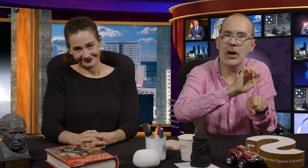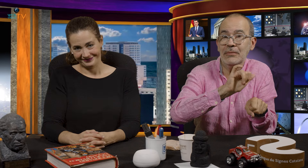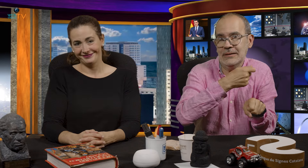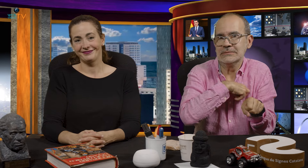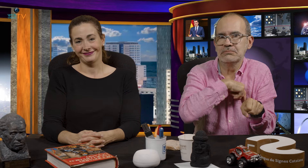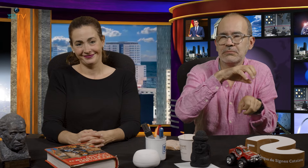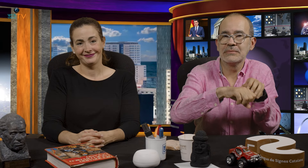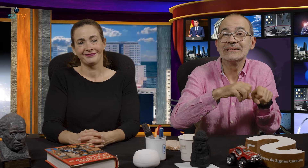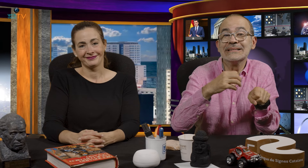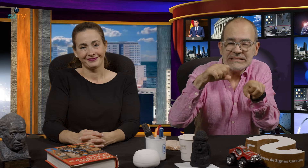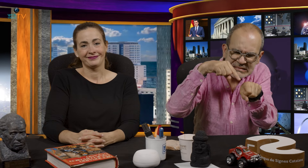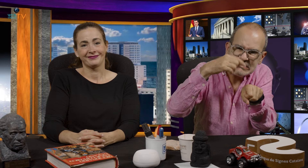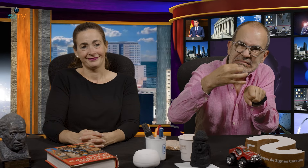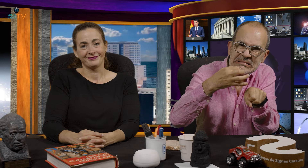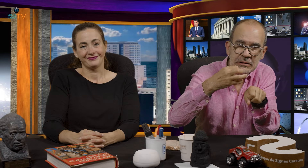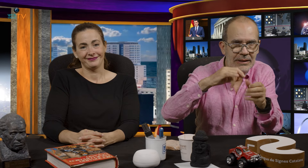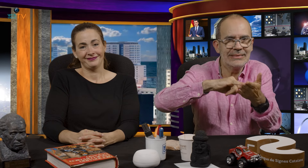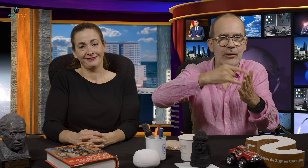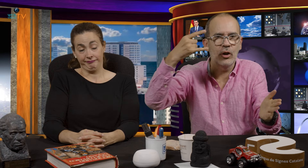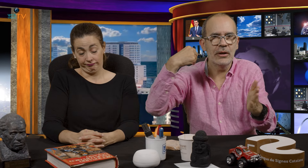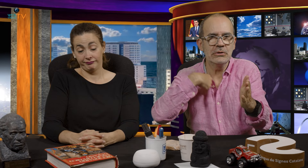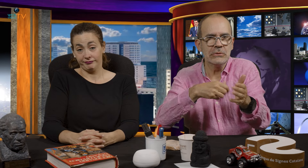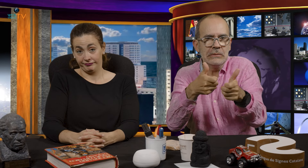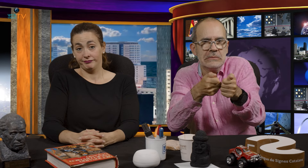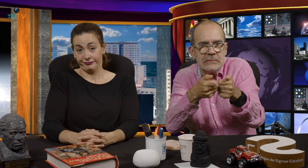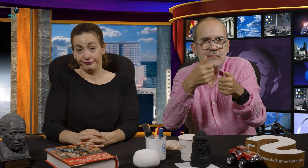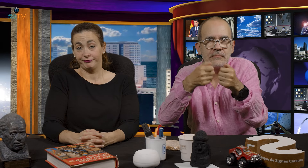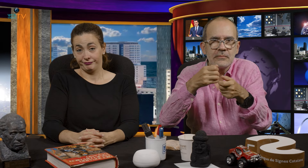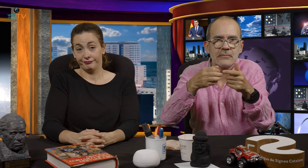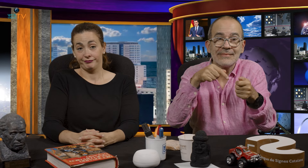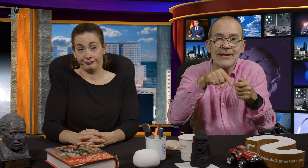en Europa y España, a través de la tecnología, de las consolas,